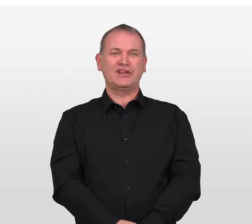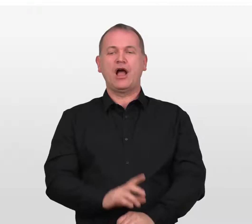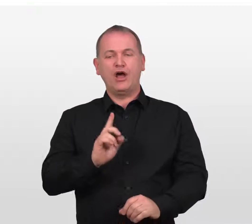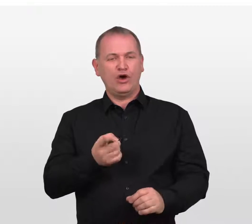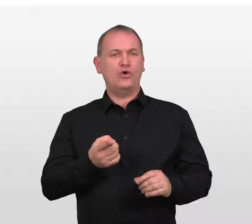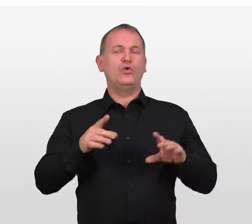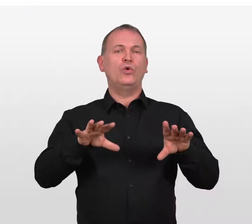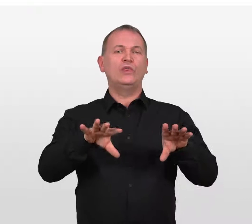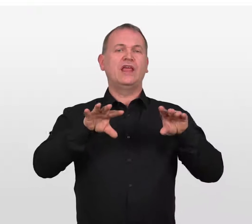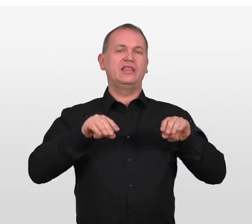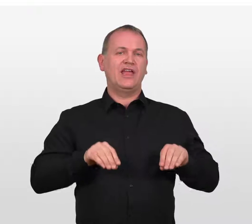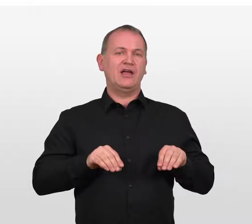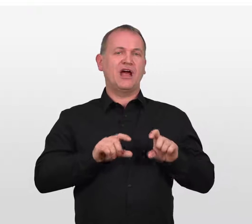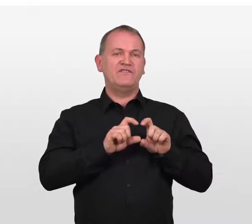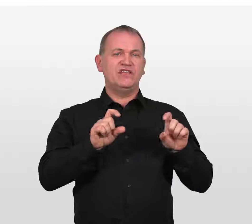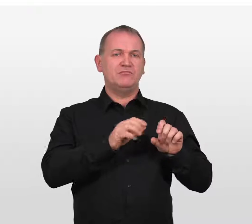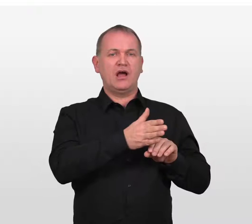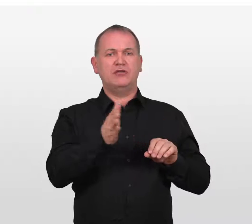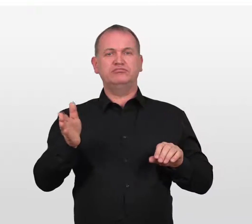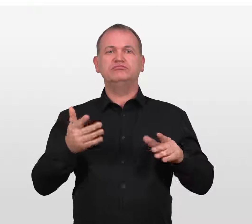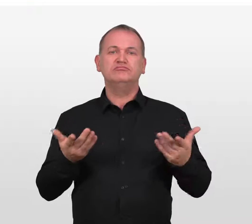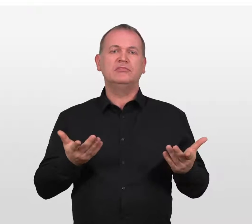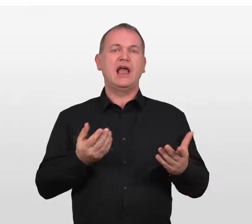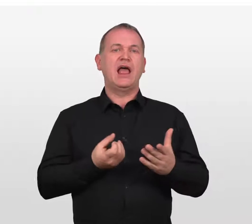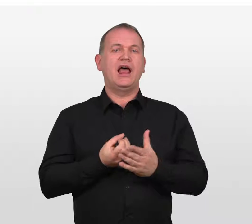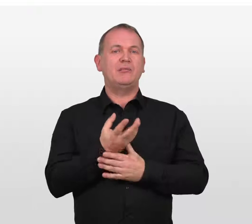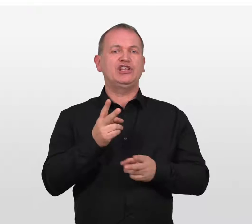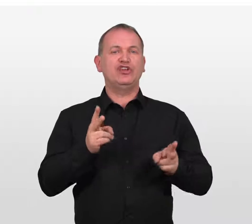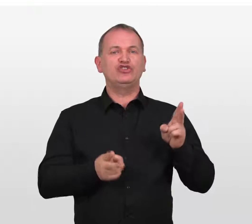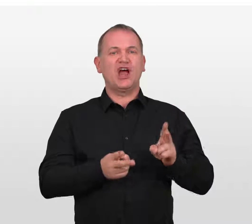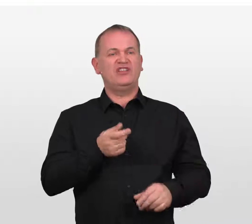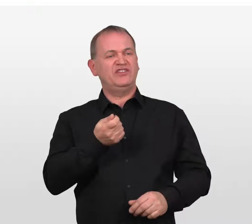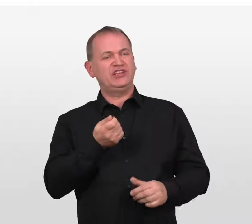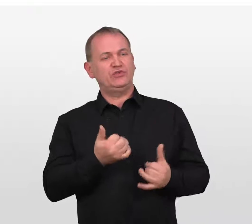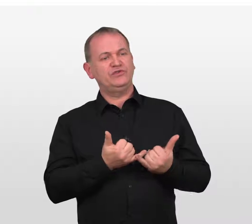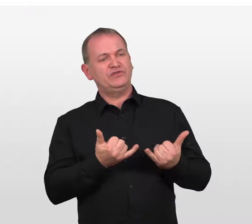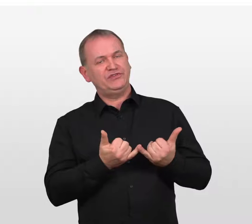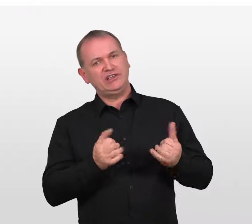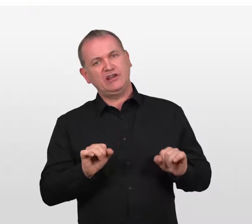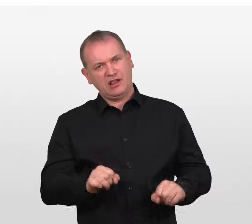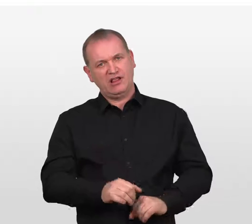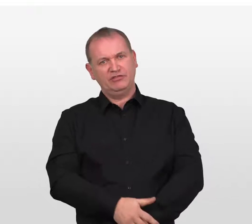Und Sie erfahren wie Sie Ihr Unternehmen gegen Elementarschäden versichern können.